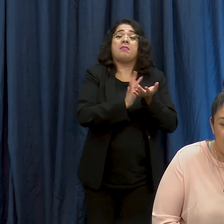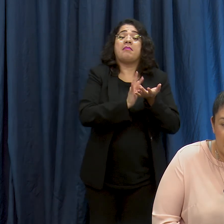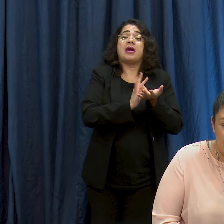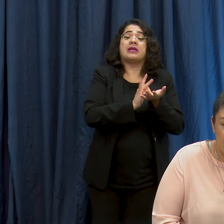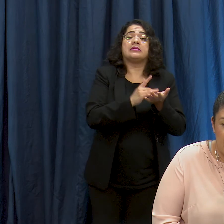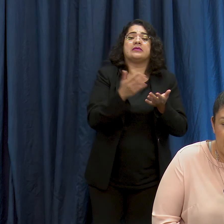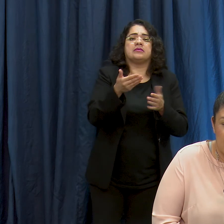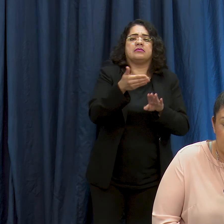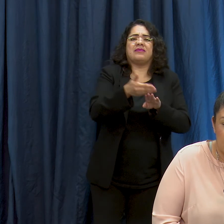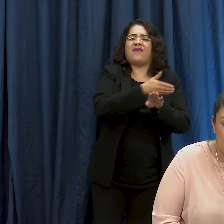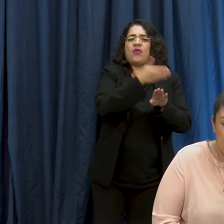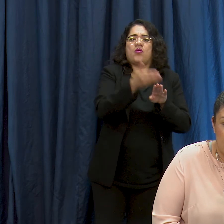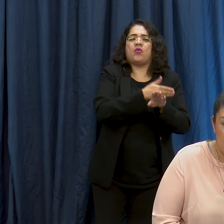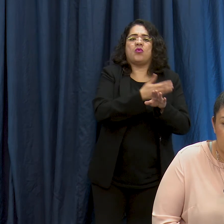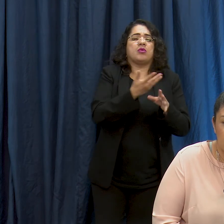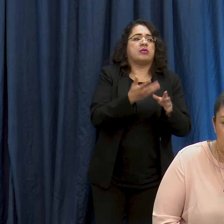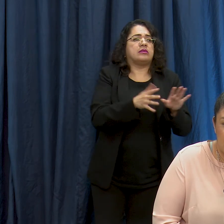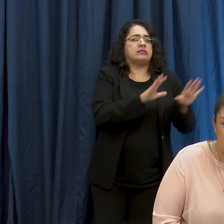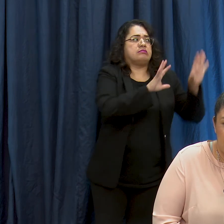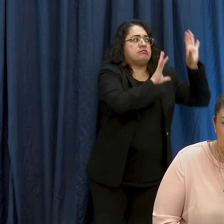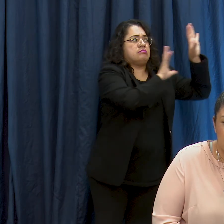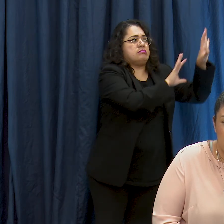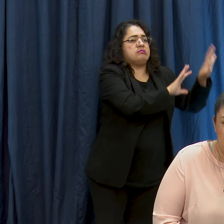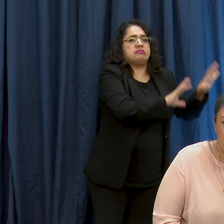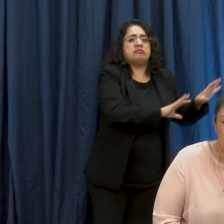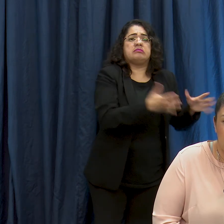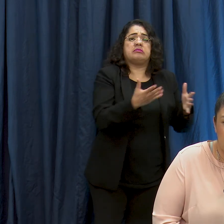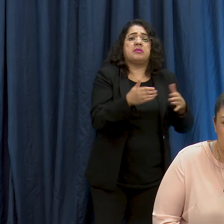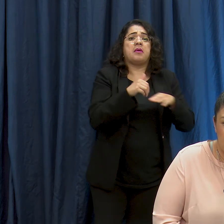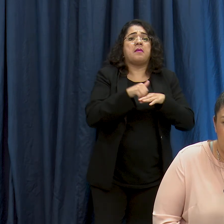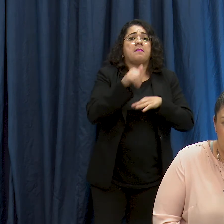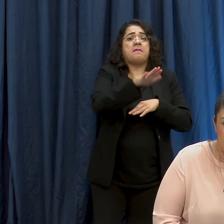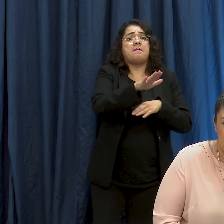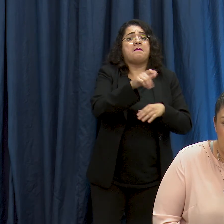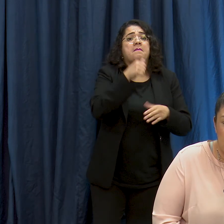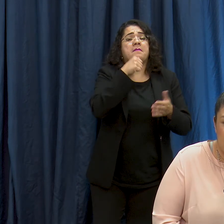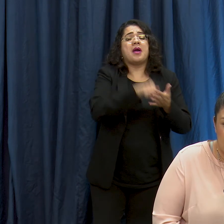manera de dar sus medica Mentos por lo menos como de noventa diaz para que